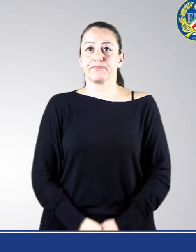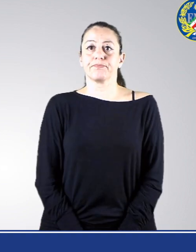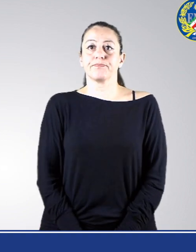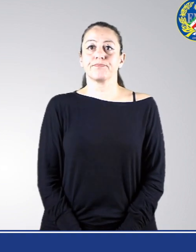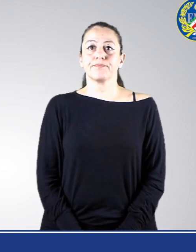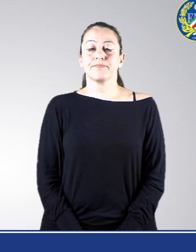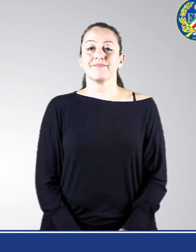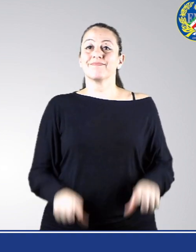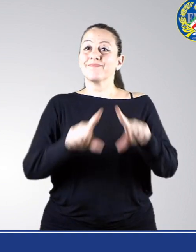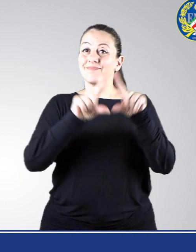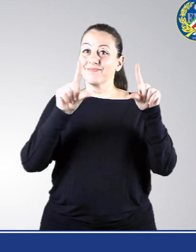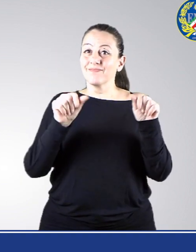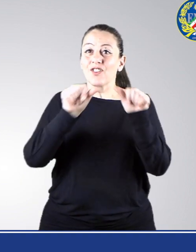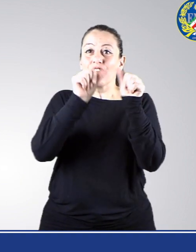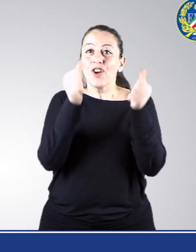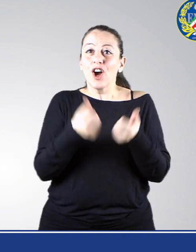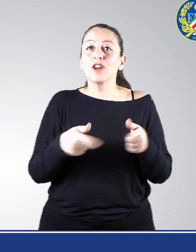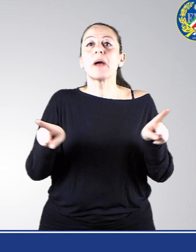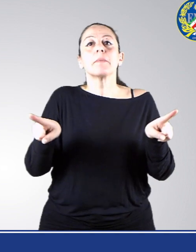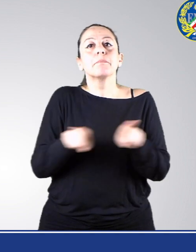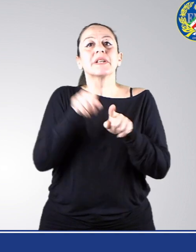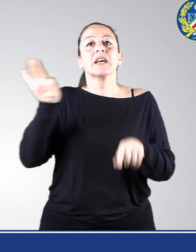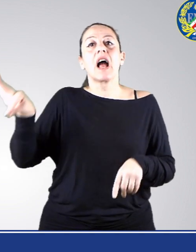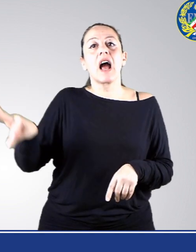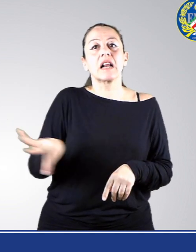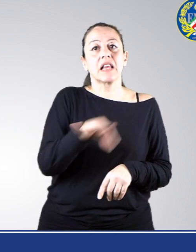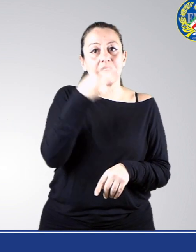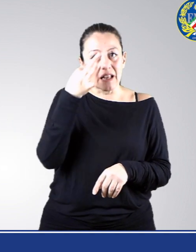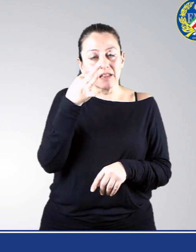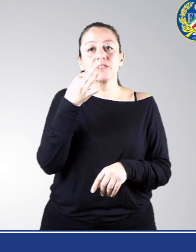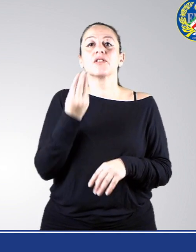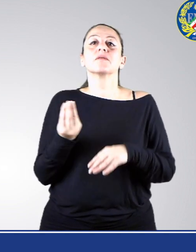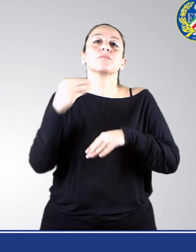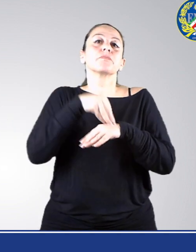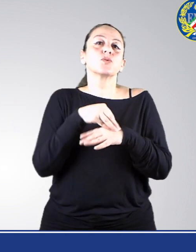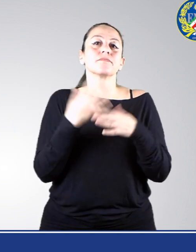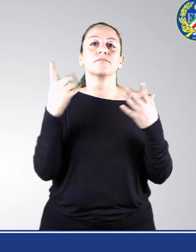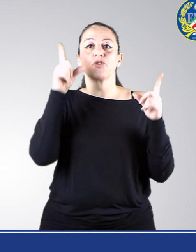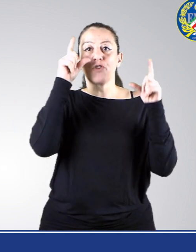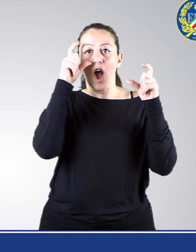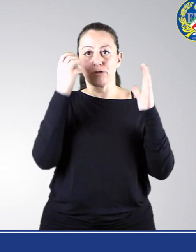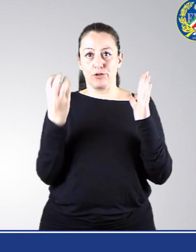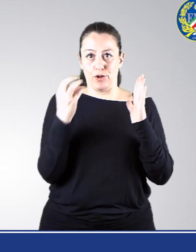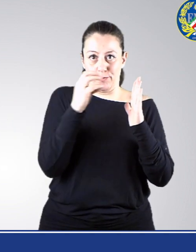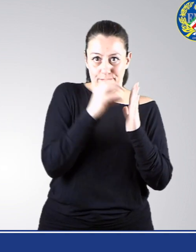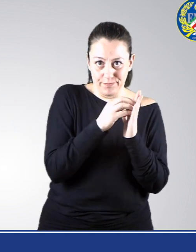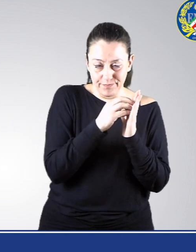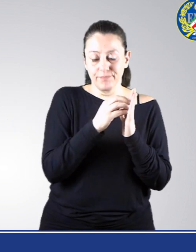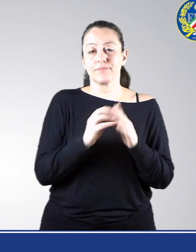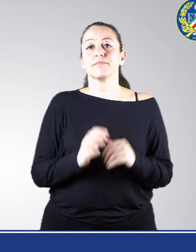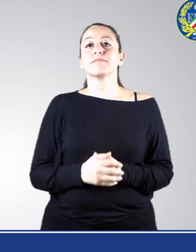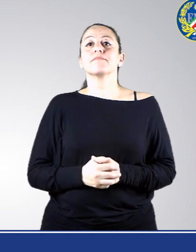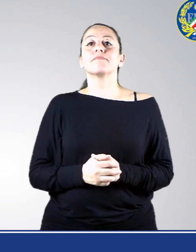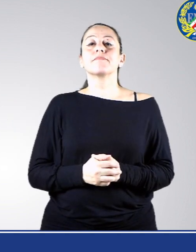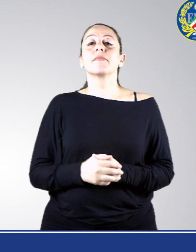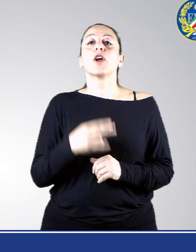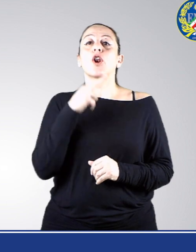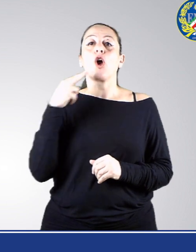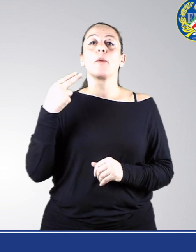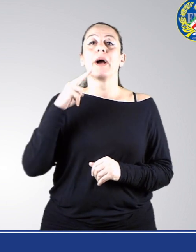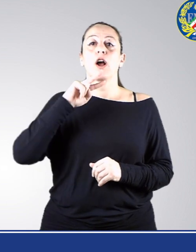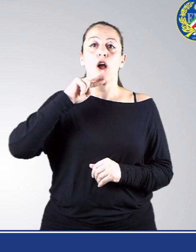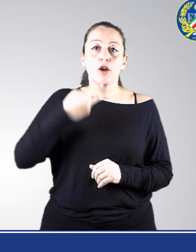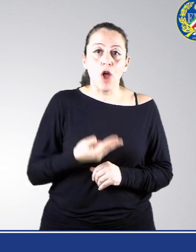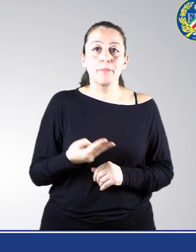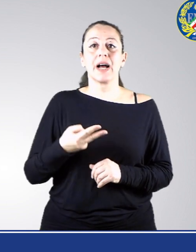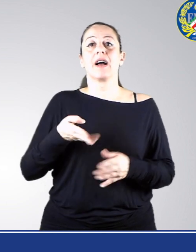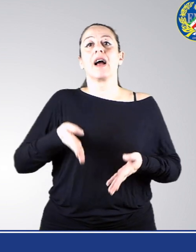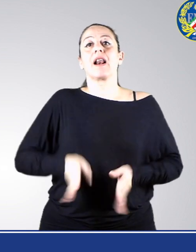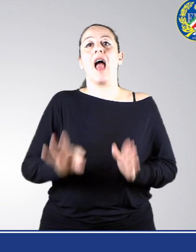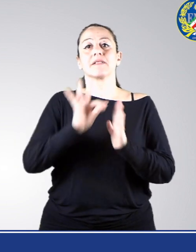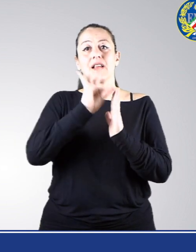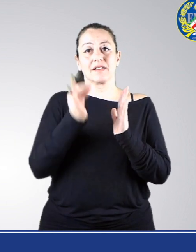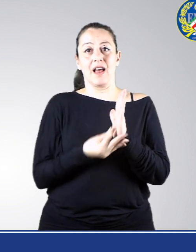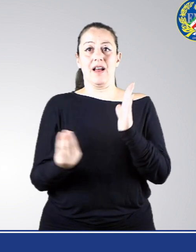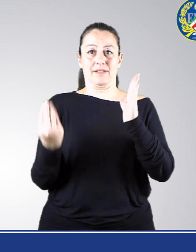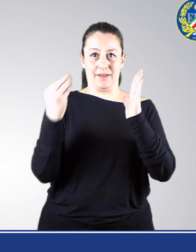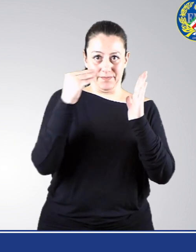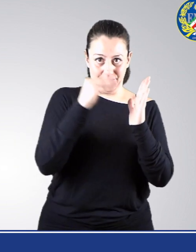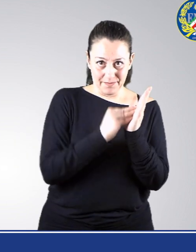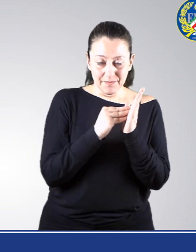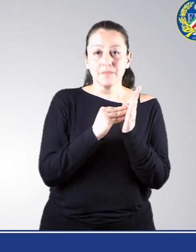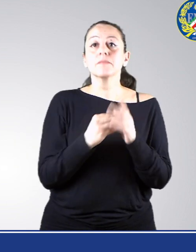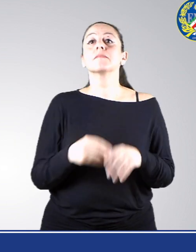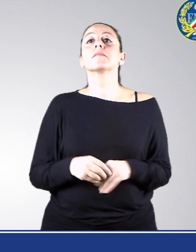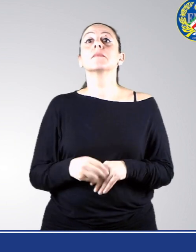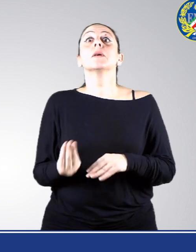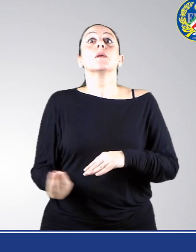Il formato della Card, che sarà grande come una carta di credito con foto e generalità del titolare